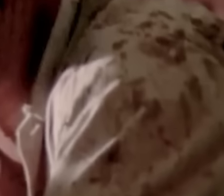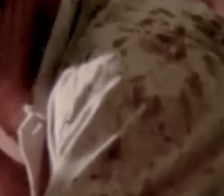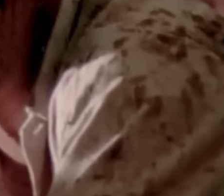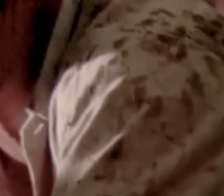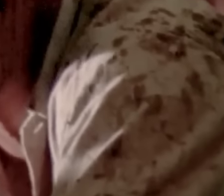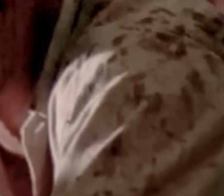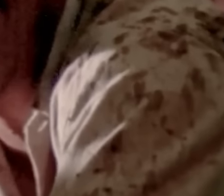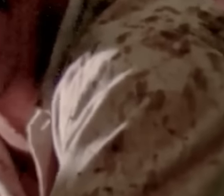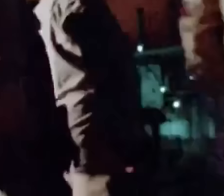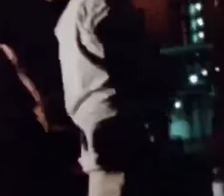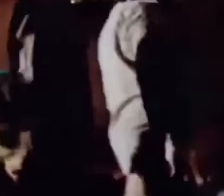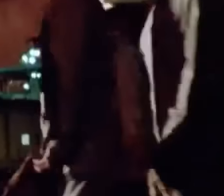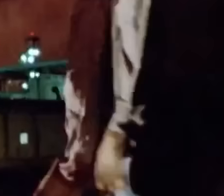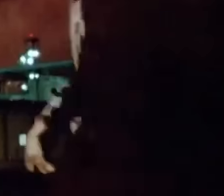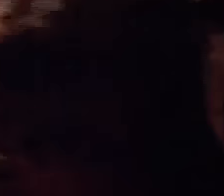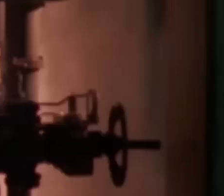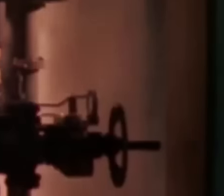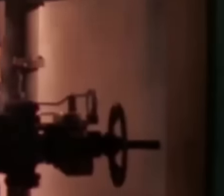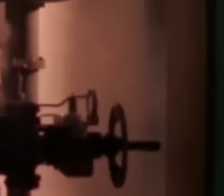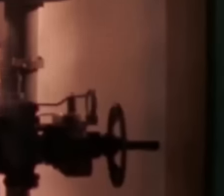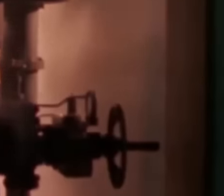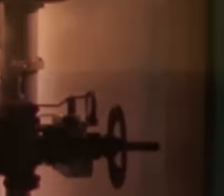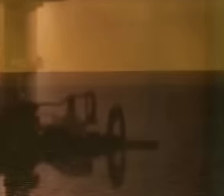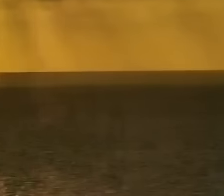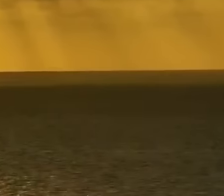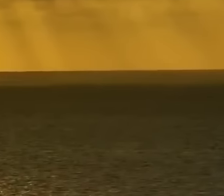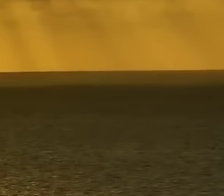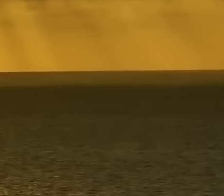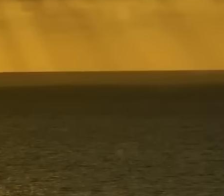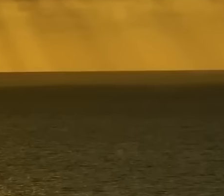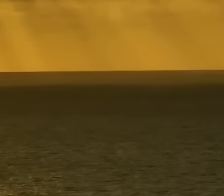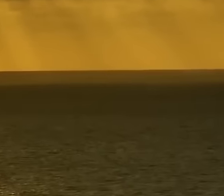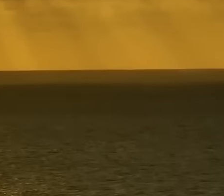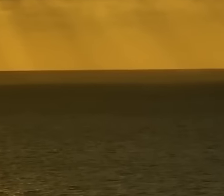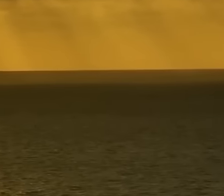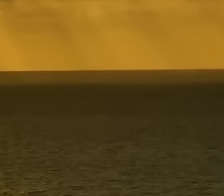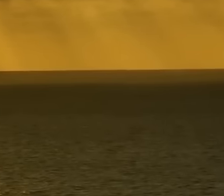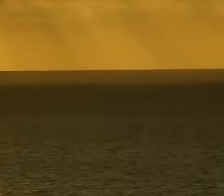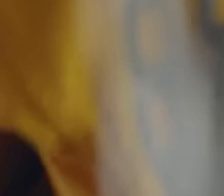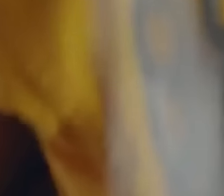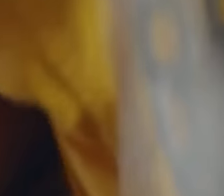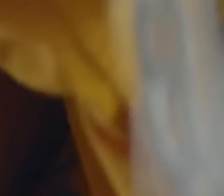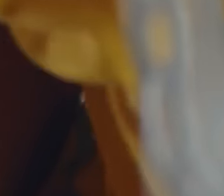a tu lado con responsabilidad social y eficiencia energética.